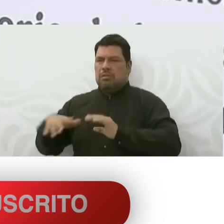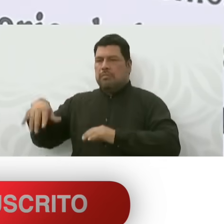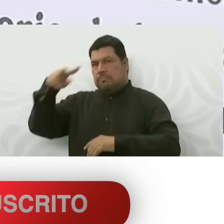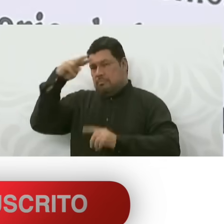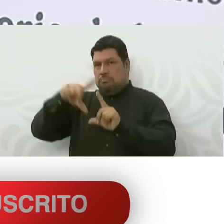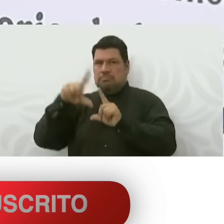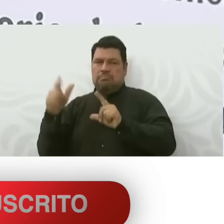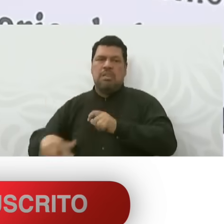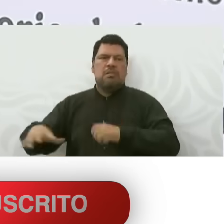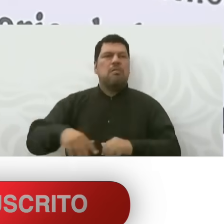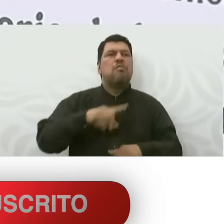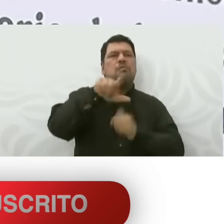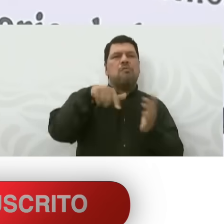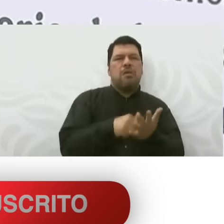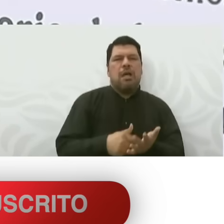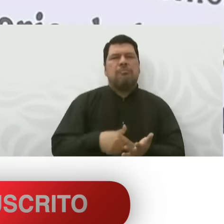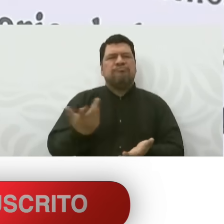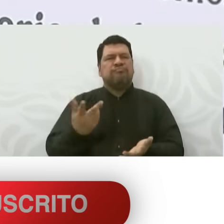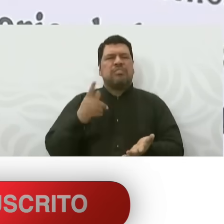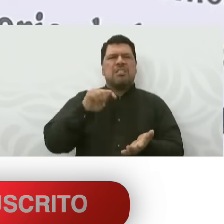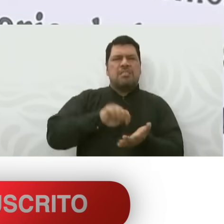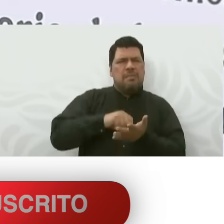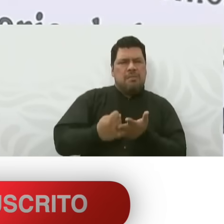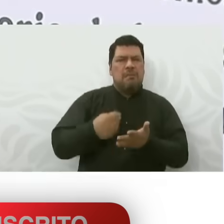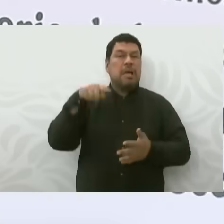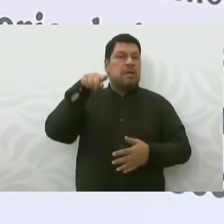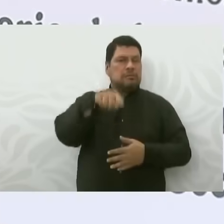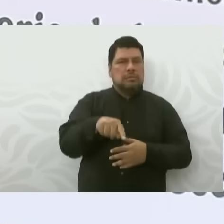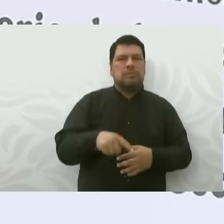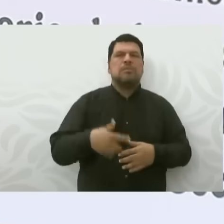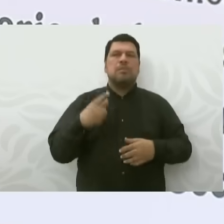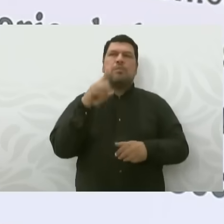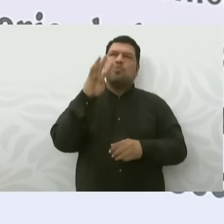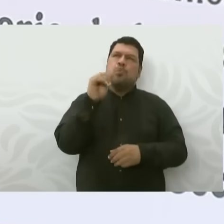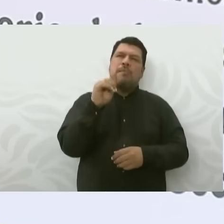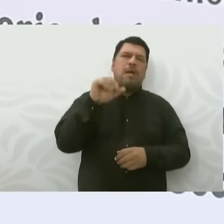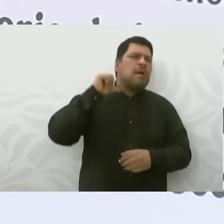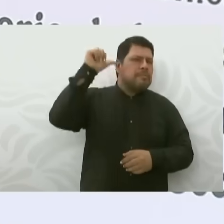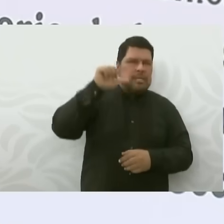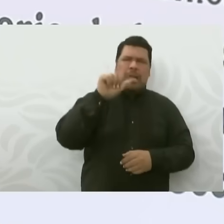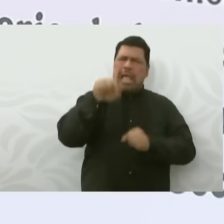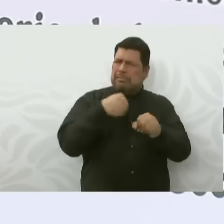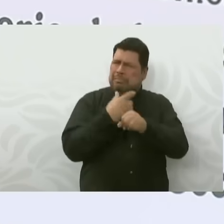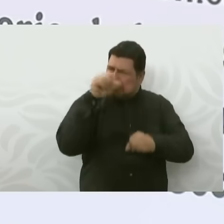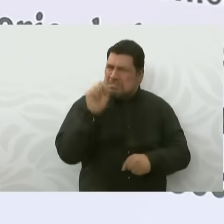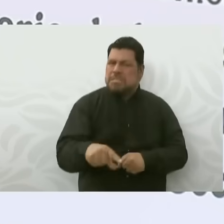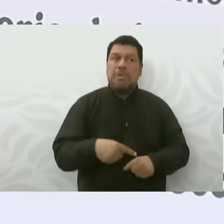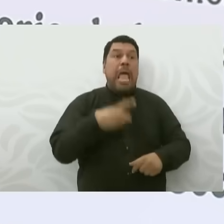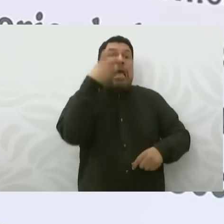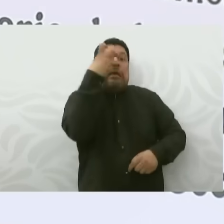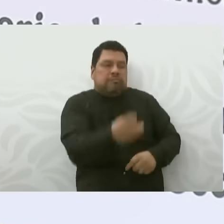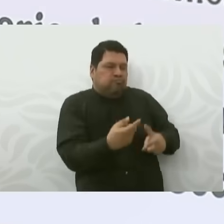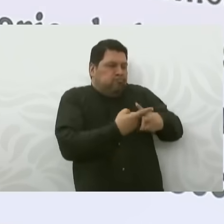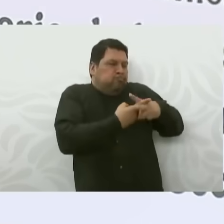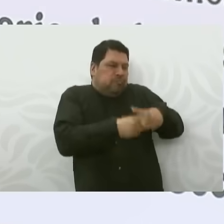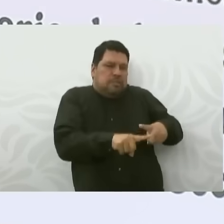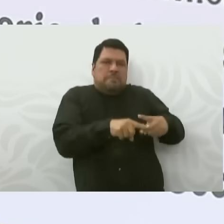ocurrido en Tampico el 9 de abril de ese mismo año fue la causa para iniciar la ocupación del puerto